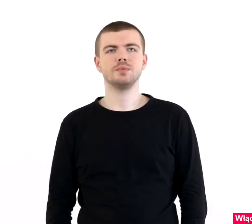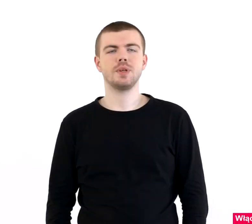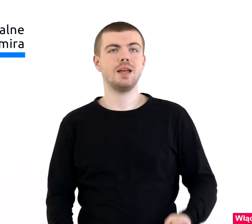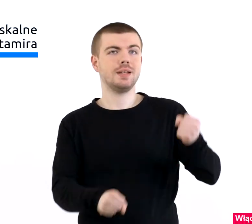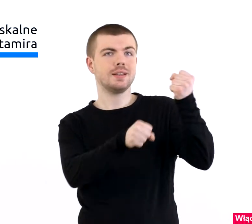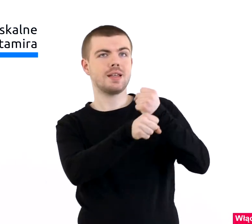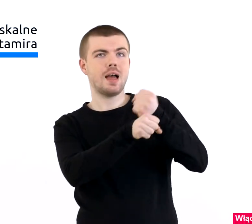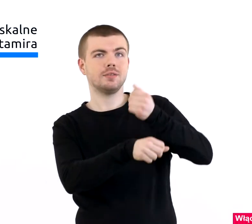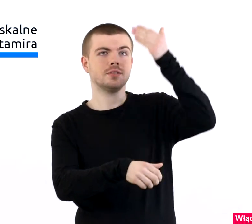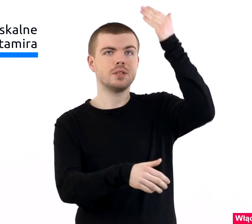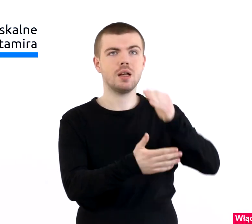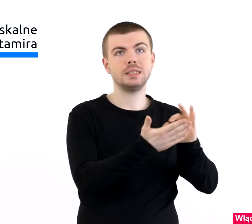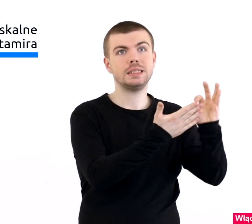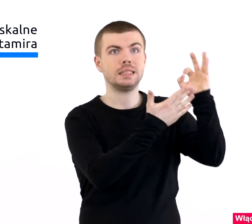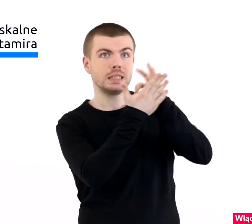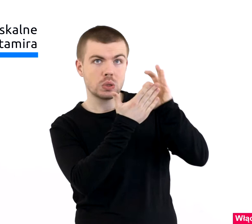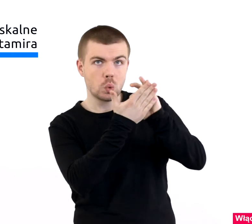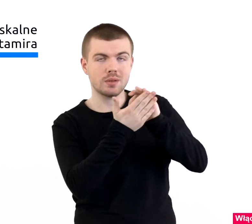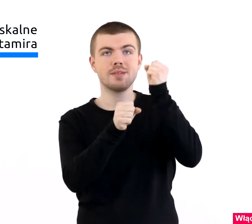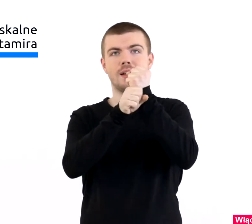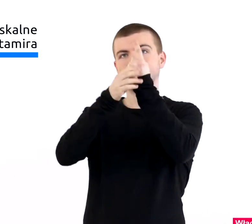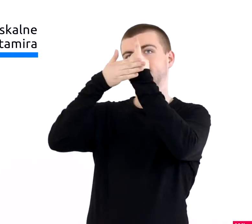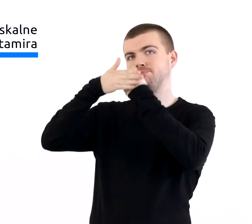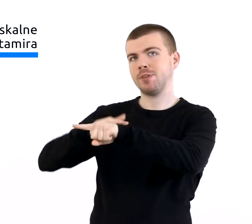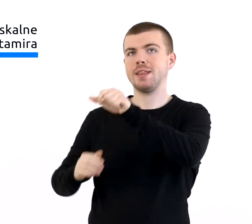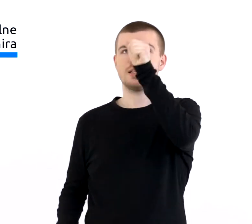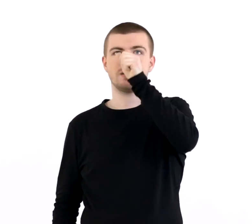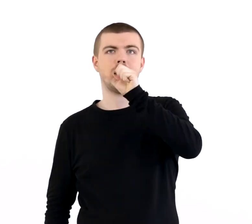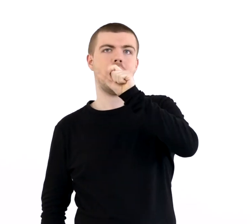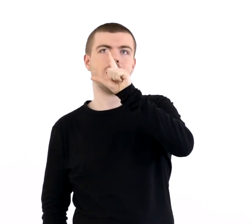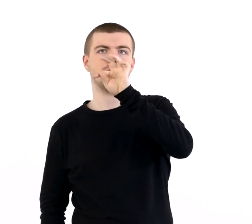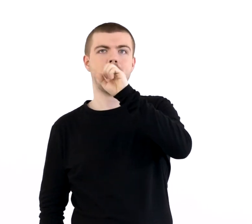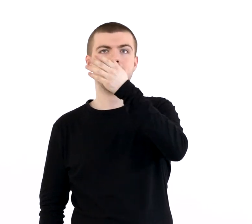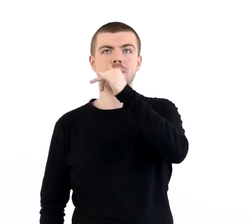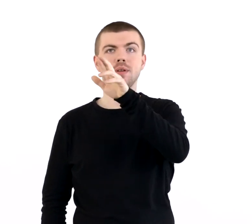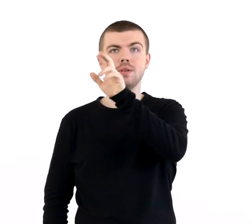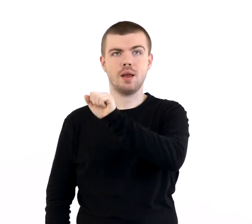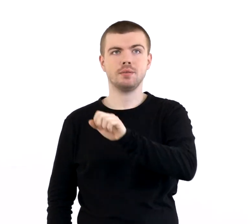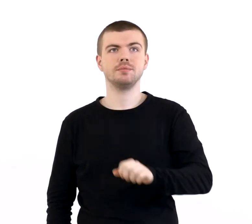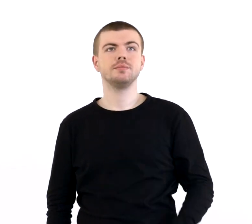Rysunki naskalne w jaskini Altamira